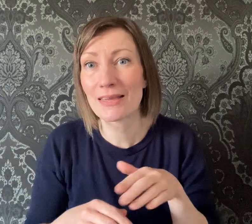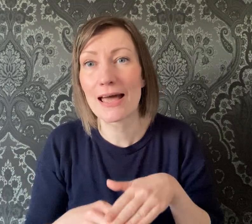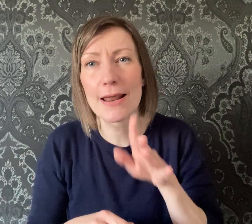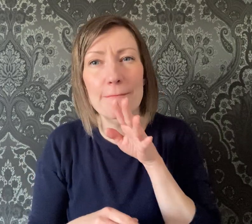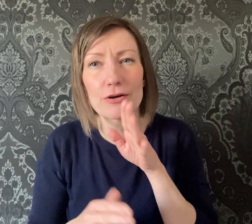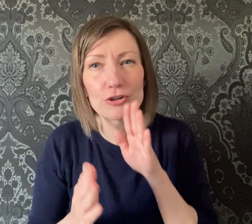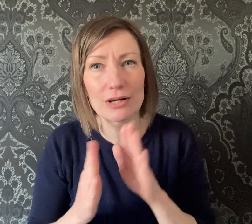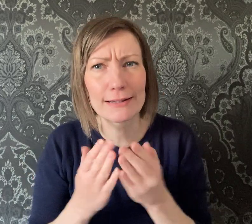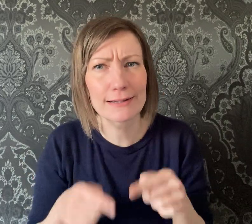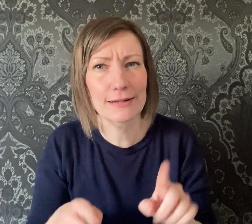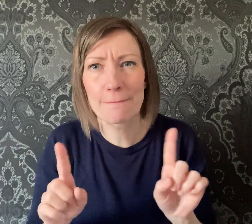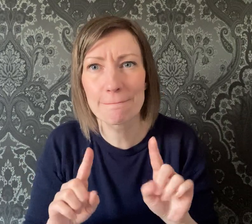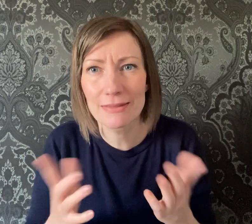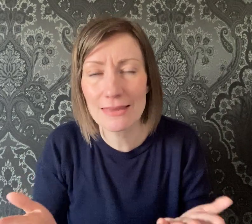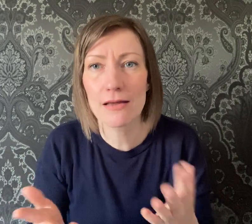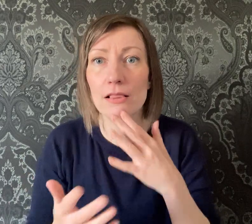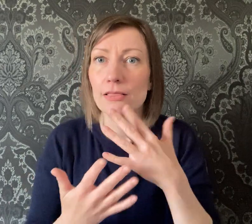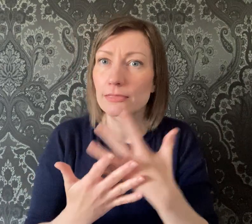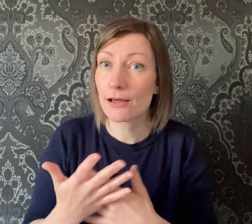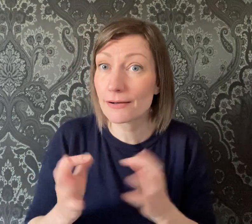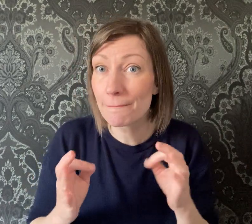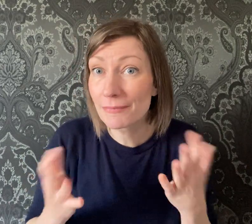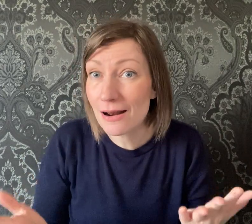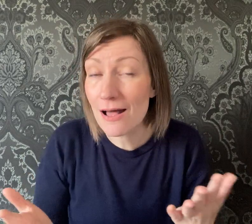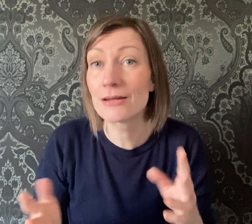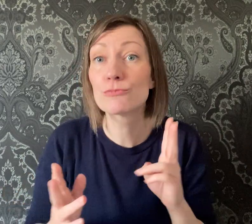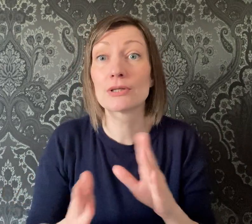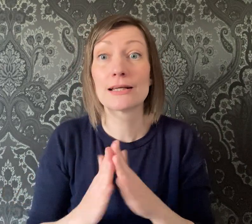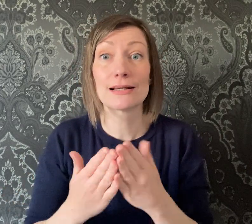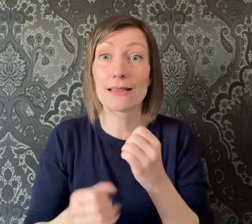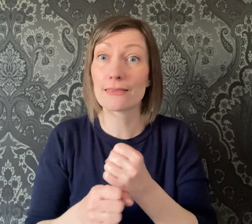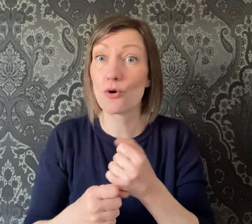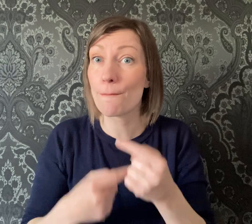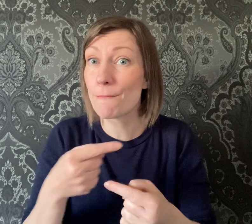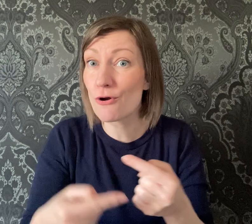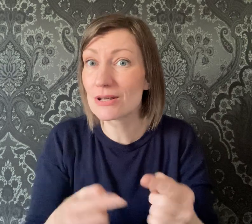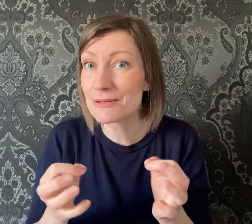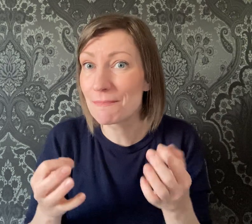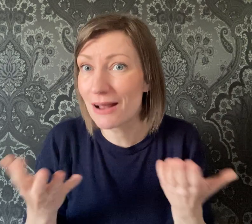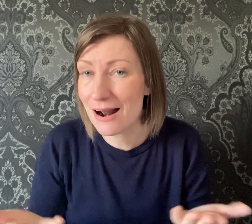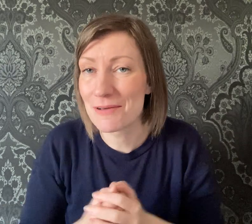Siellä kerron enemmän kirjasta, sen tarinasta ja tekoprosessista.